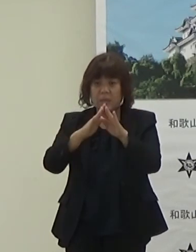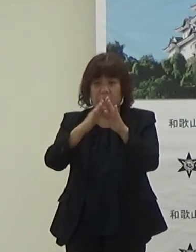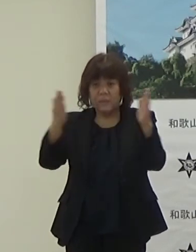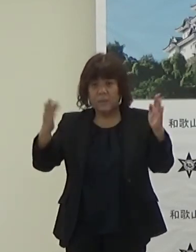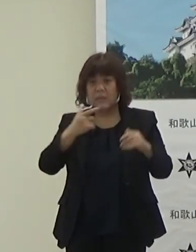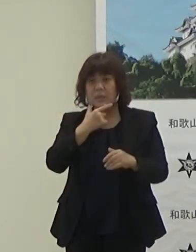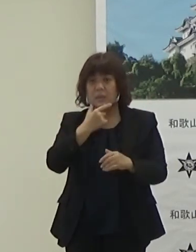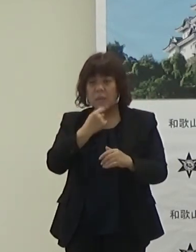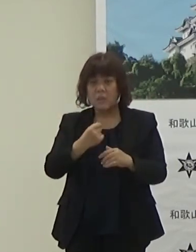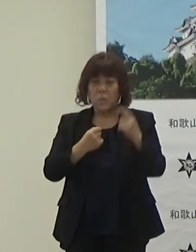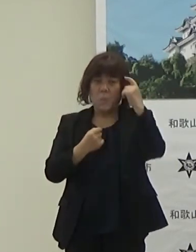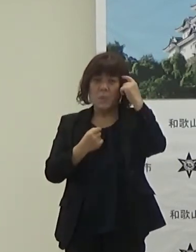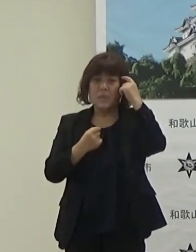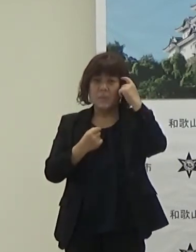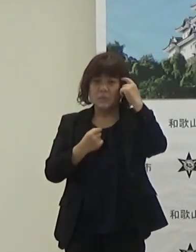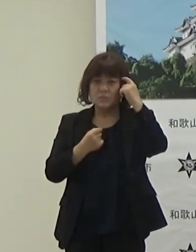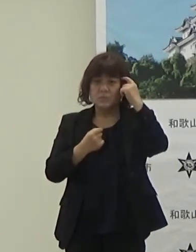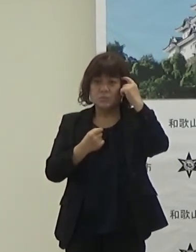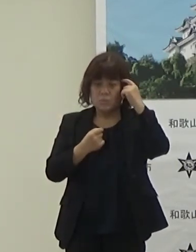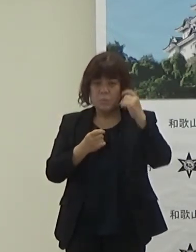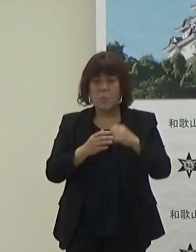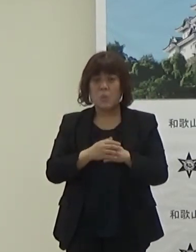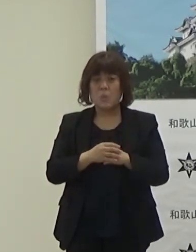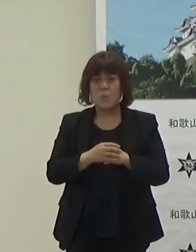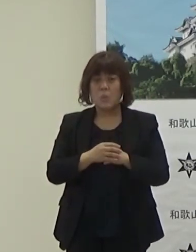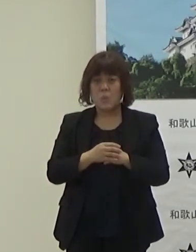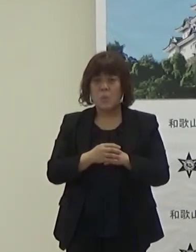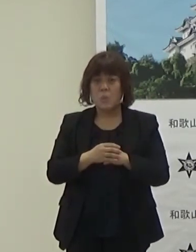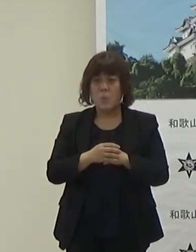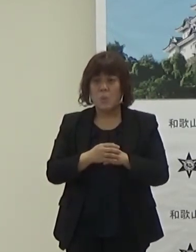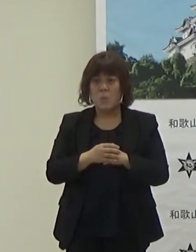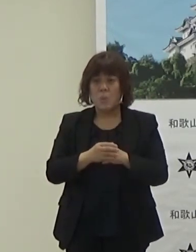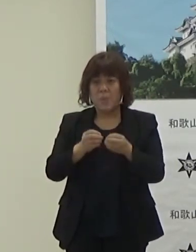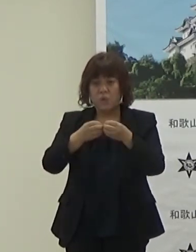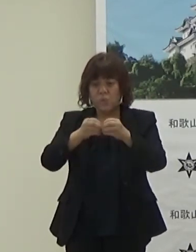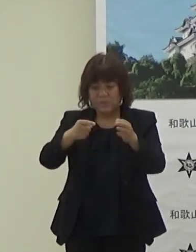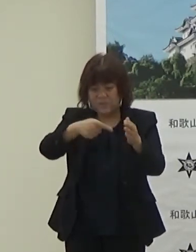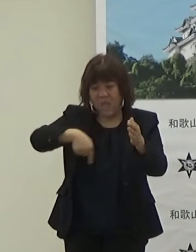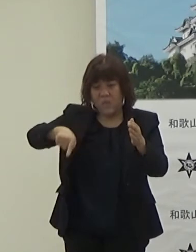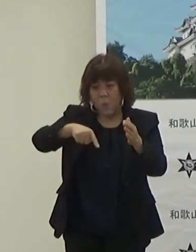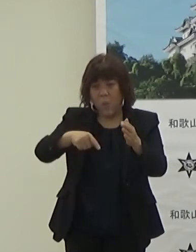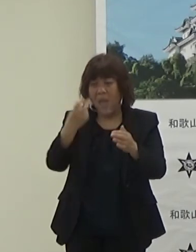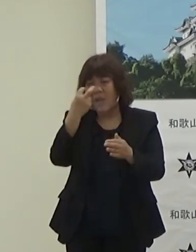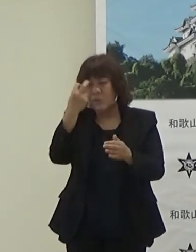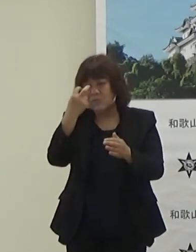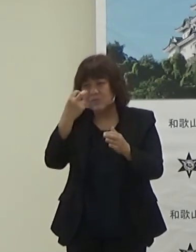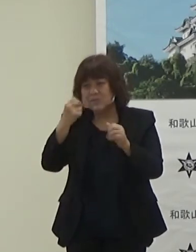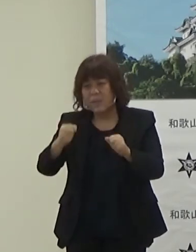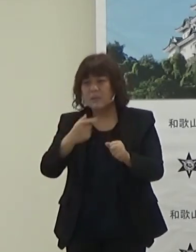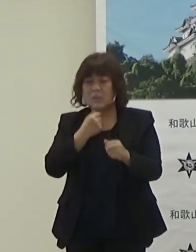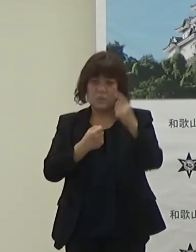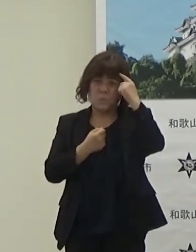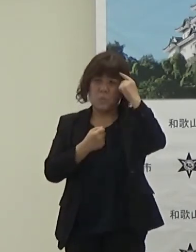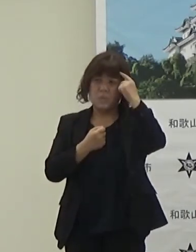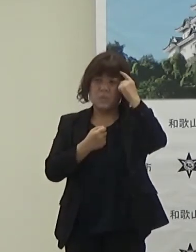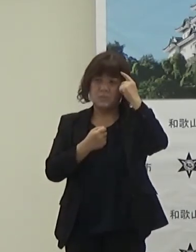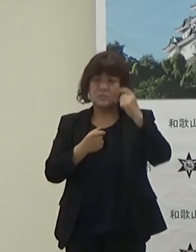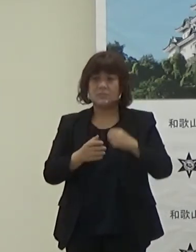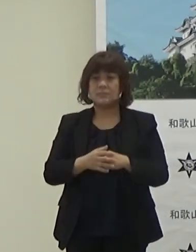いいんじゃないかなと思ってるんです けどもある程度の詳細のところ を確認してからやりたいなと思ってます